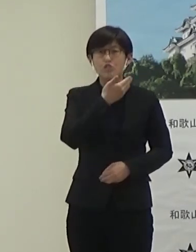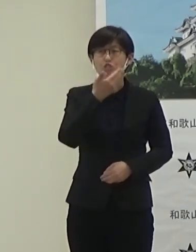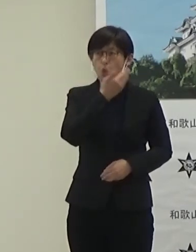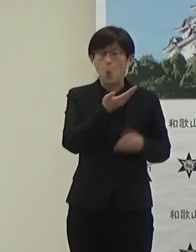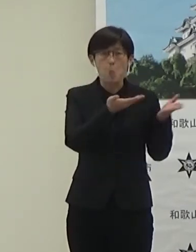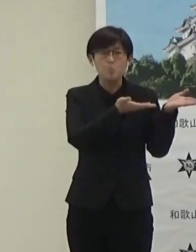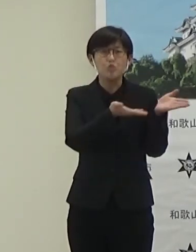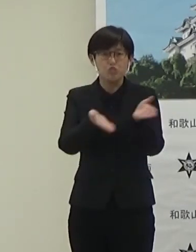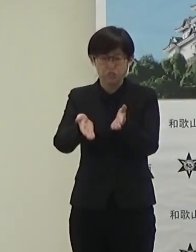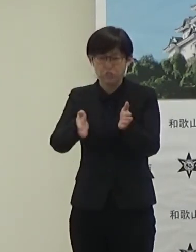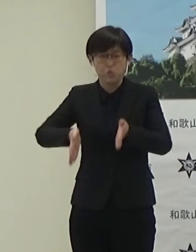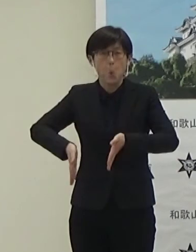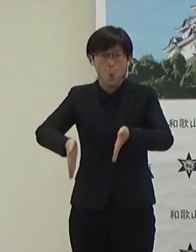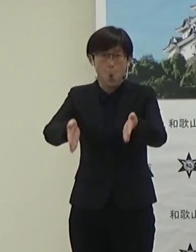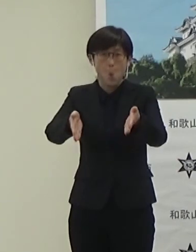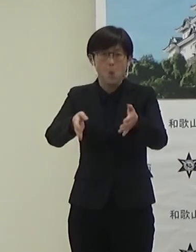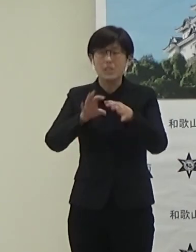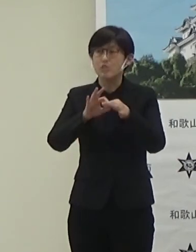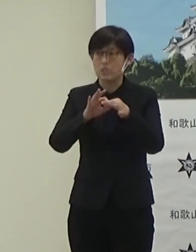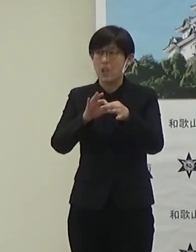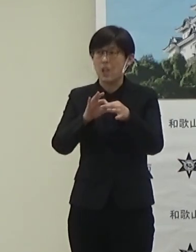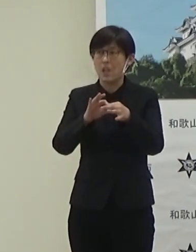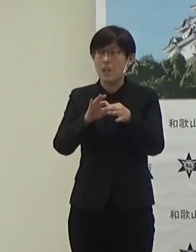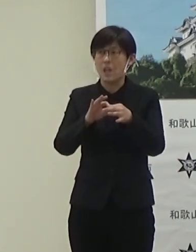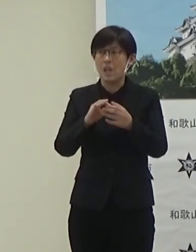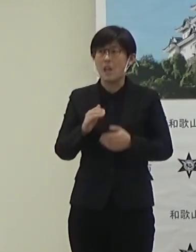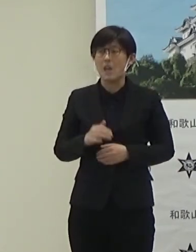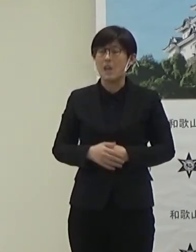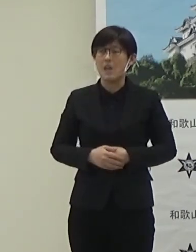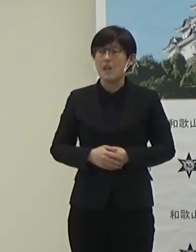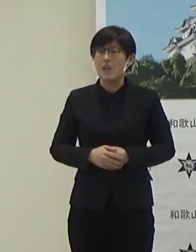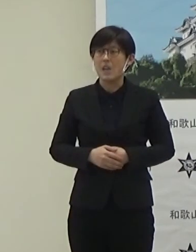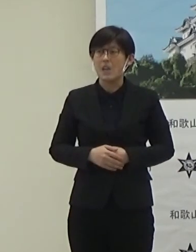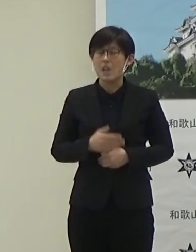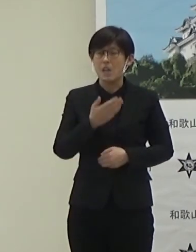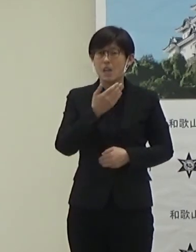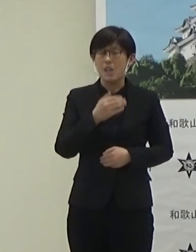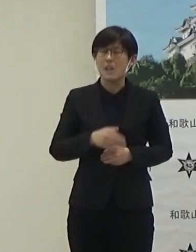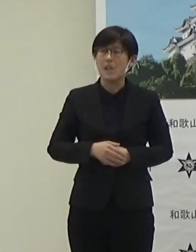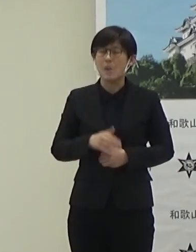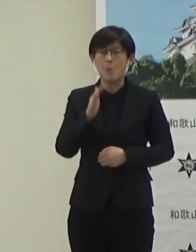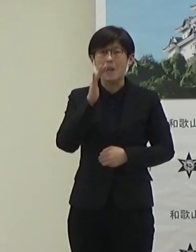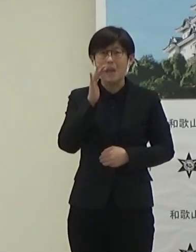和歌山市下津港って確か特定重要港湾かなんかになってたと思うんです